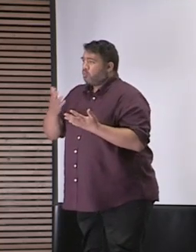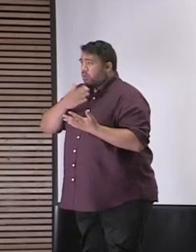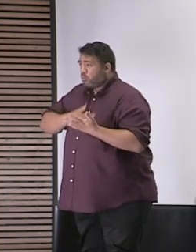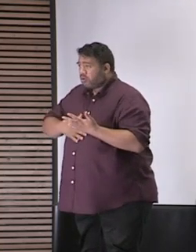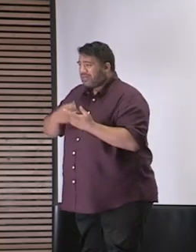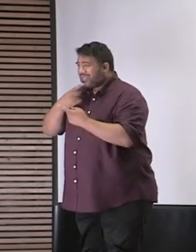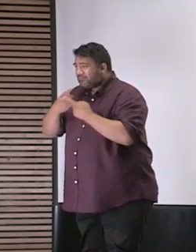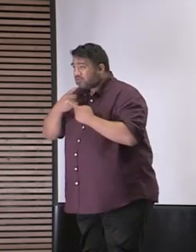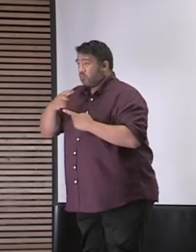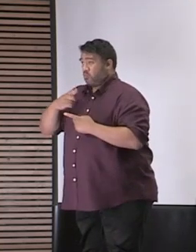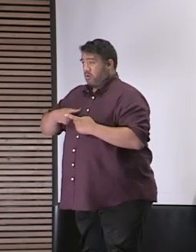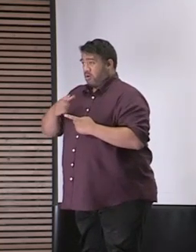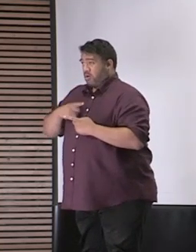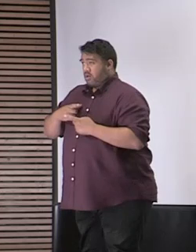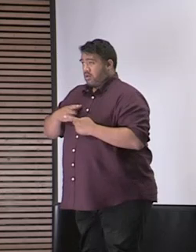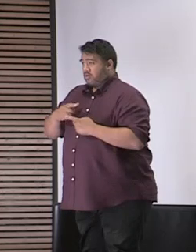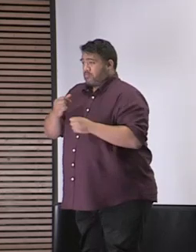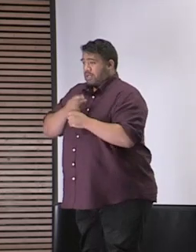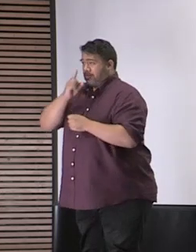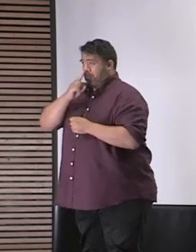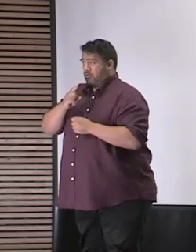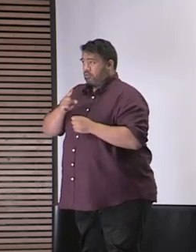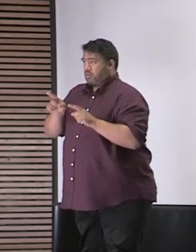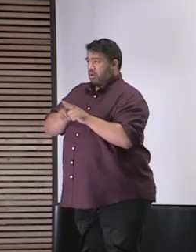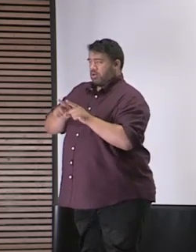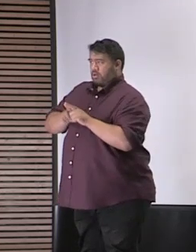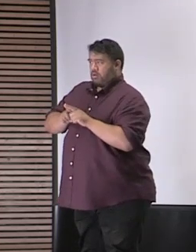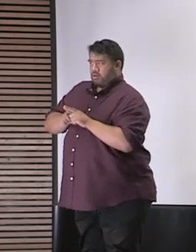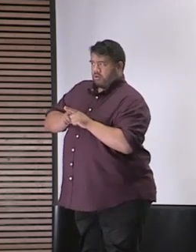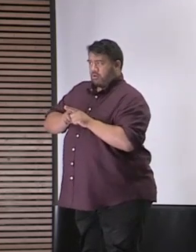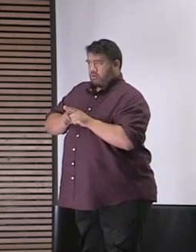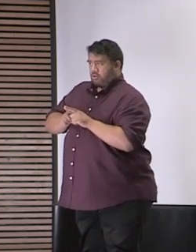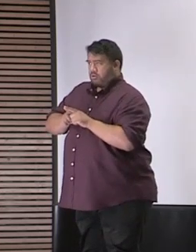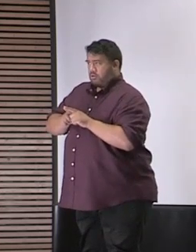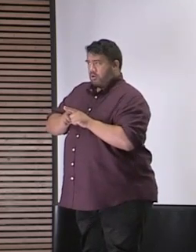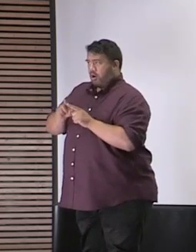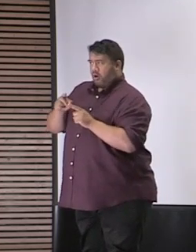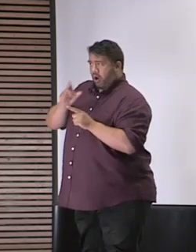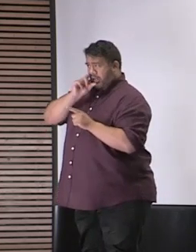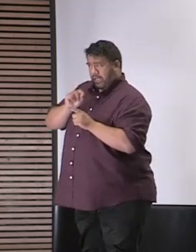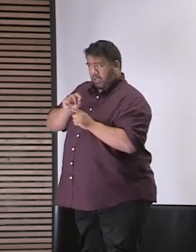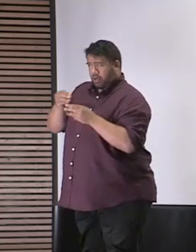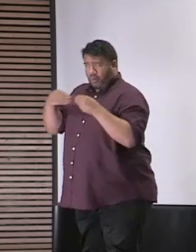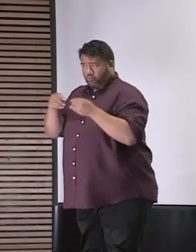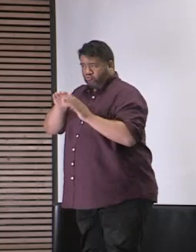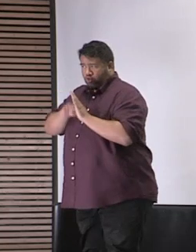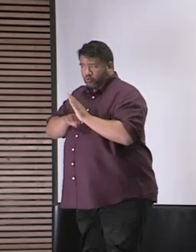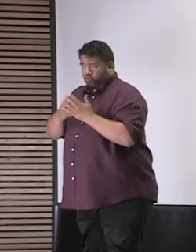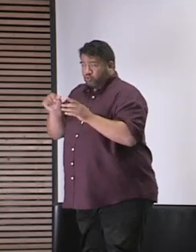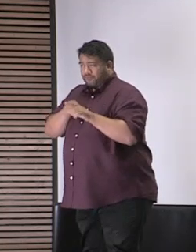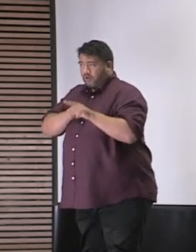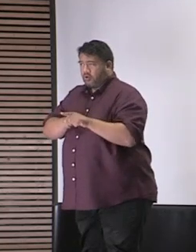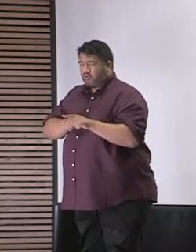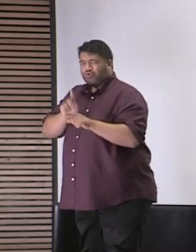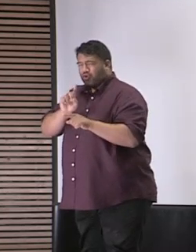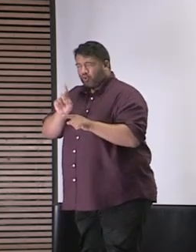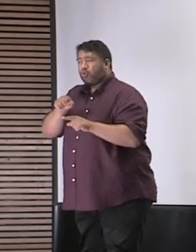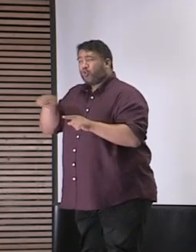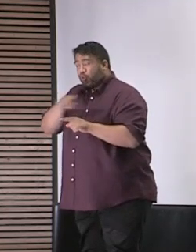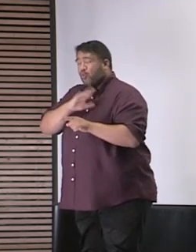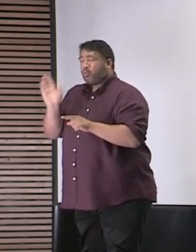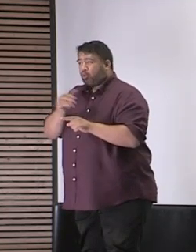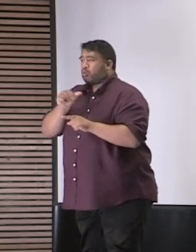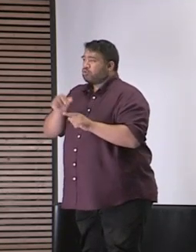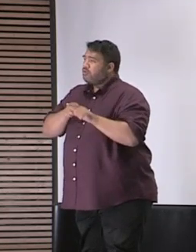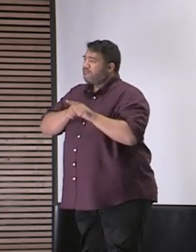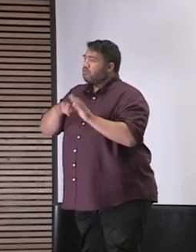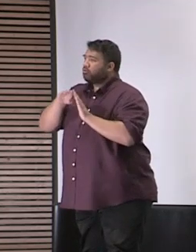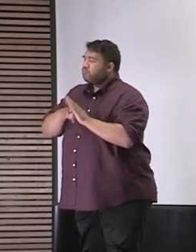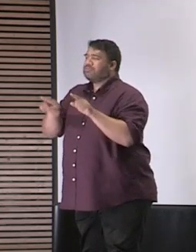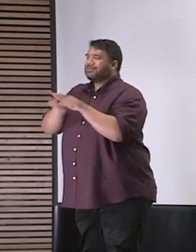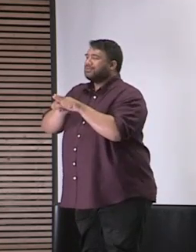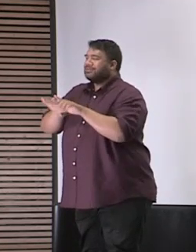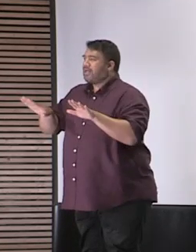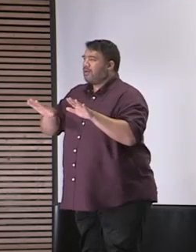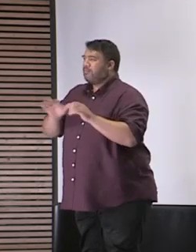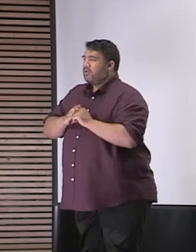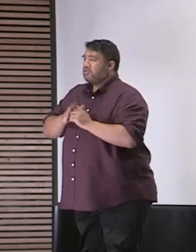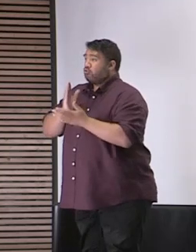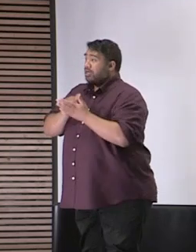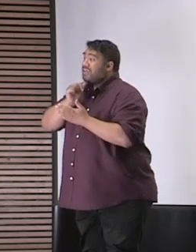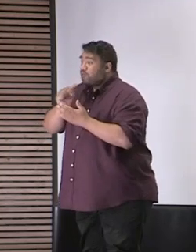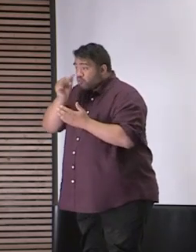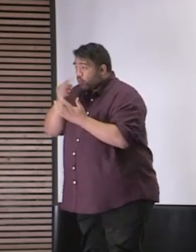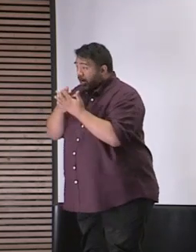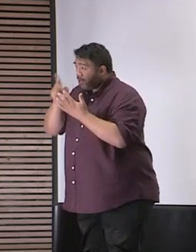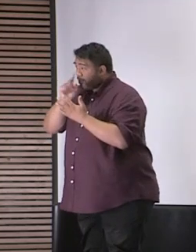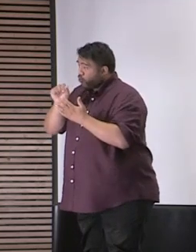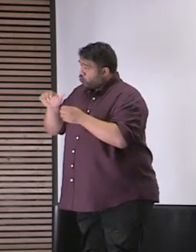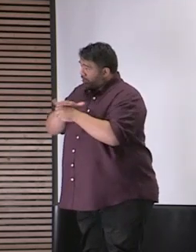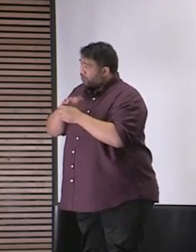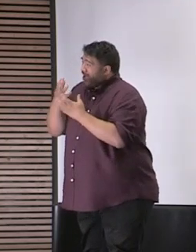creo que es importante que se